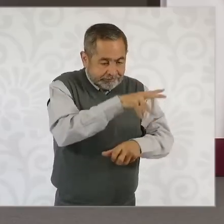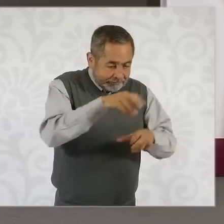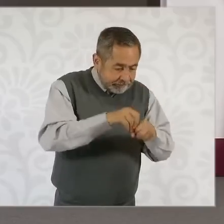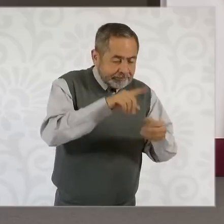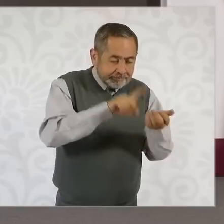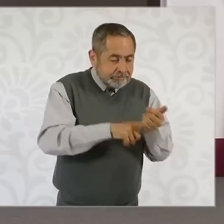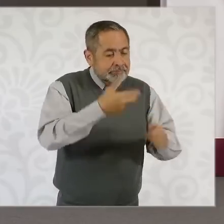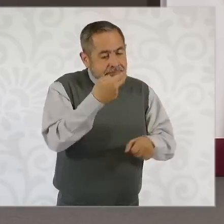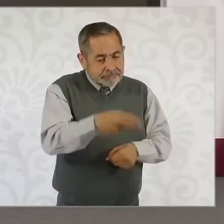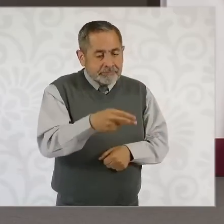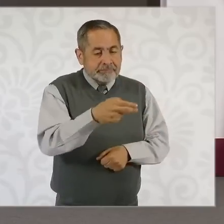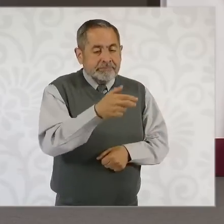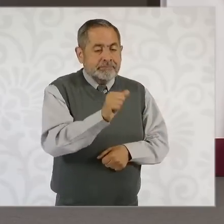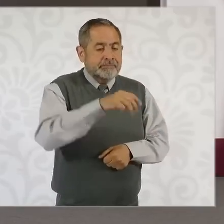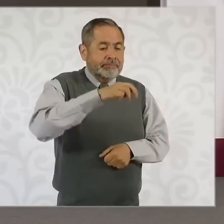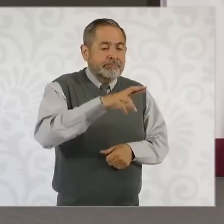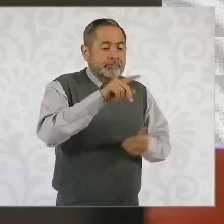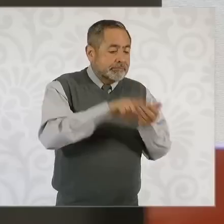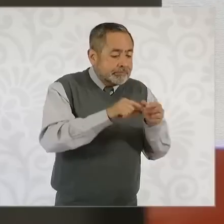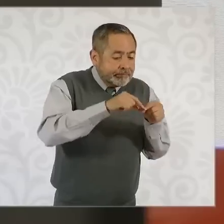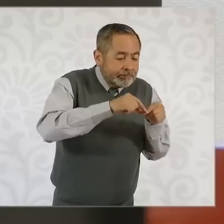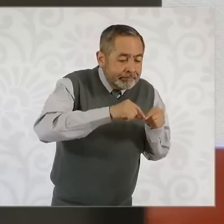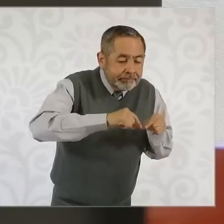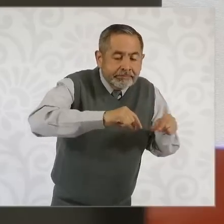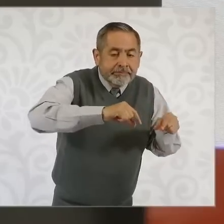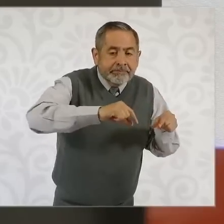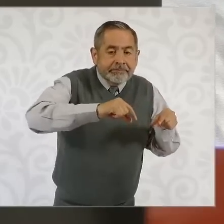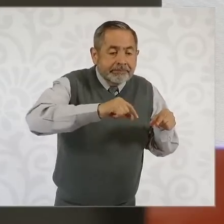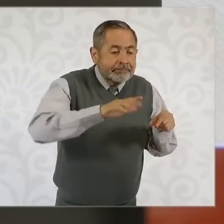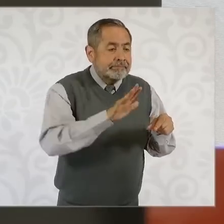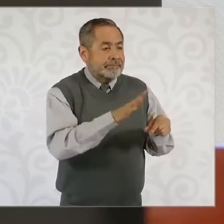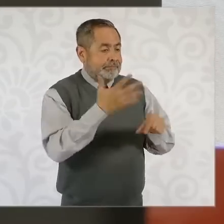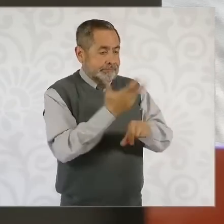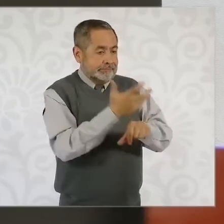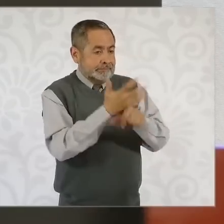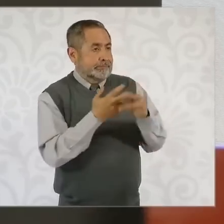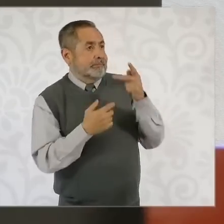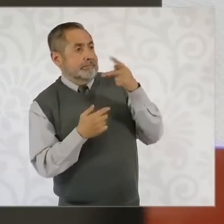Golfo de América el área de la plataforma continental de los Estados Unidos eso es